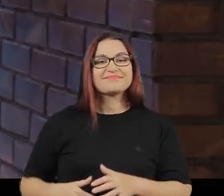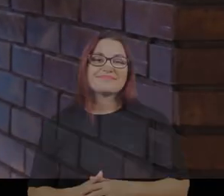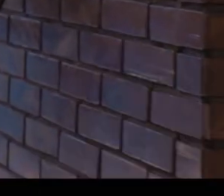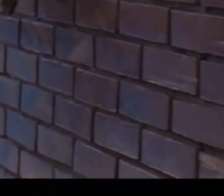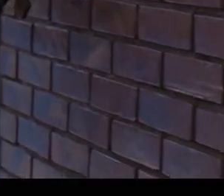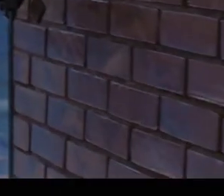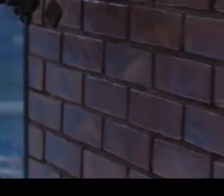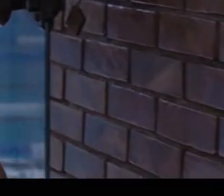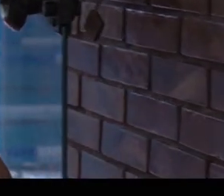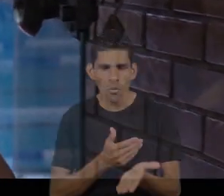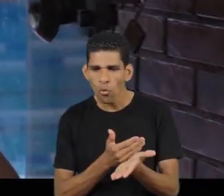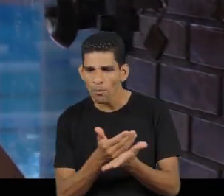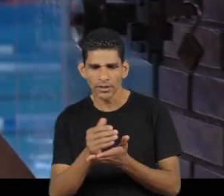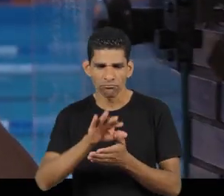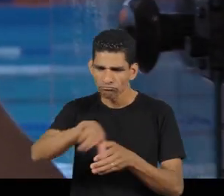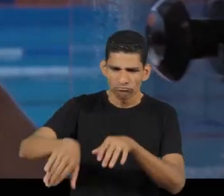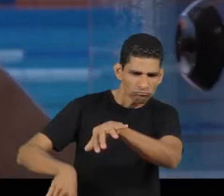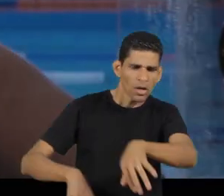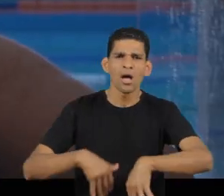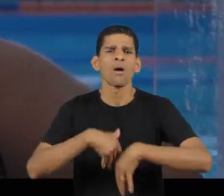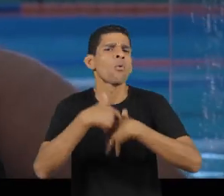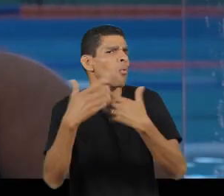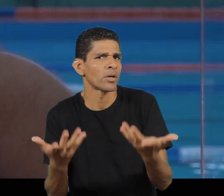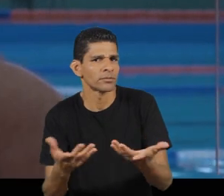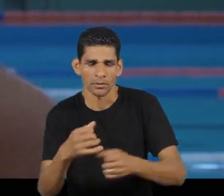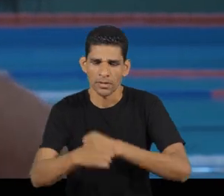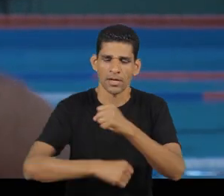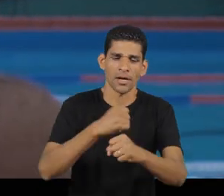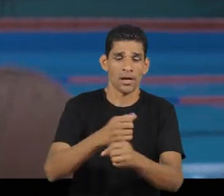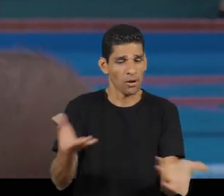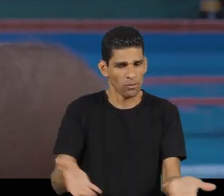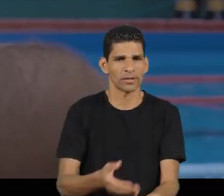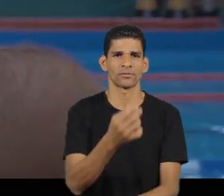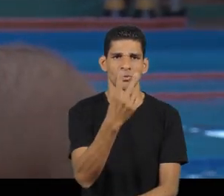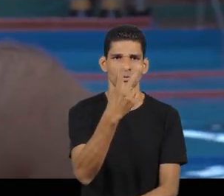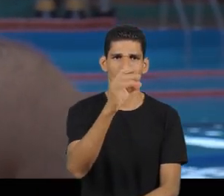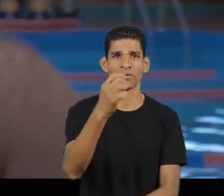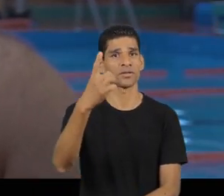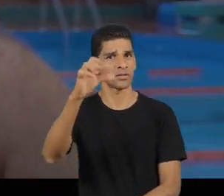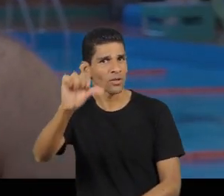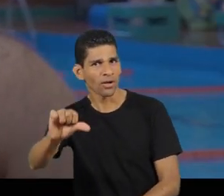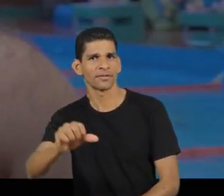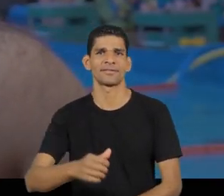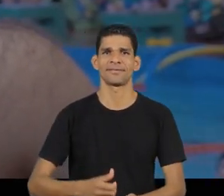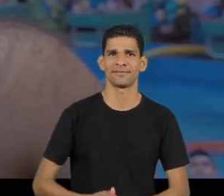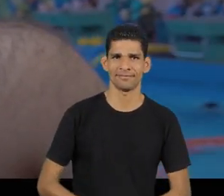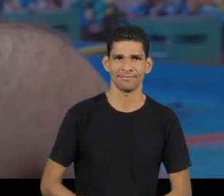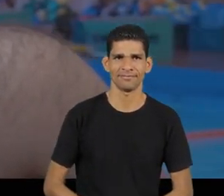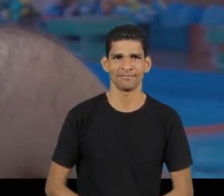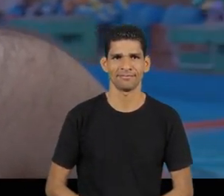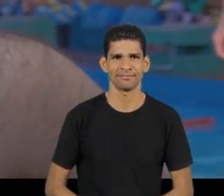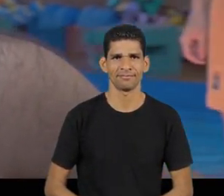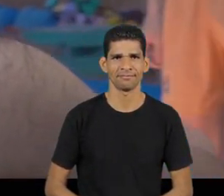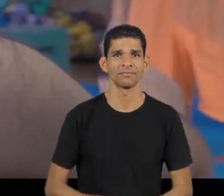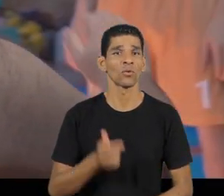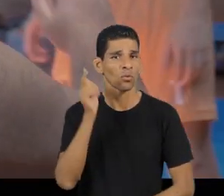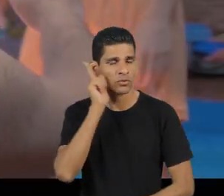Eu comecei a natação no início do ano, eu consegui uma vaga